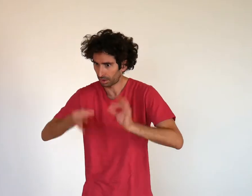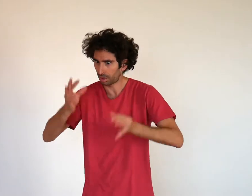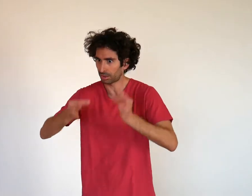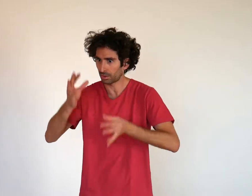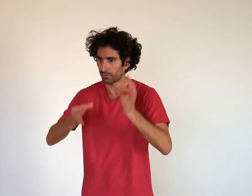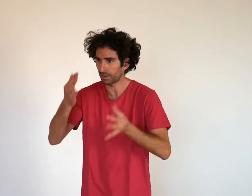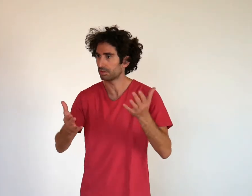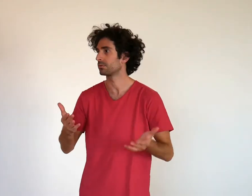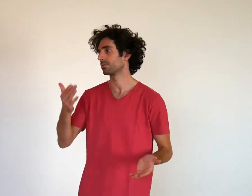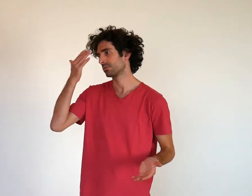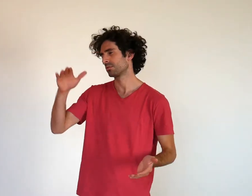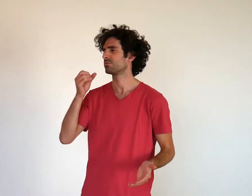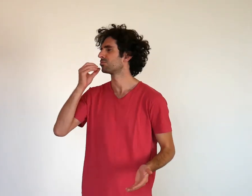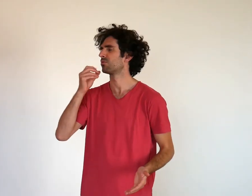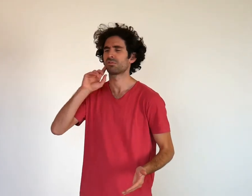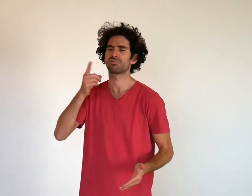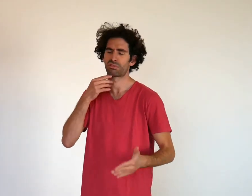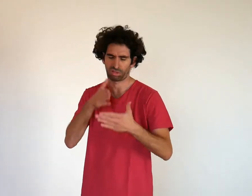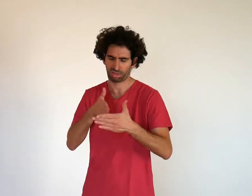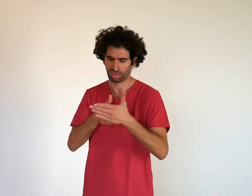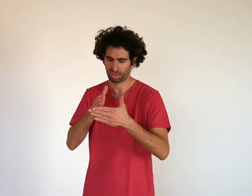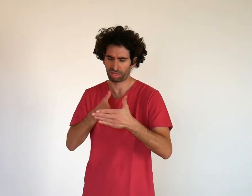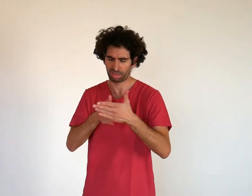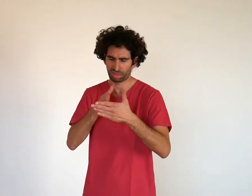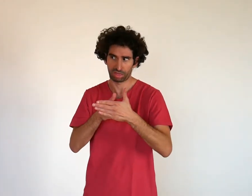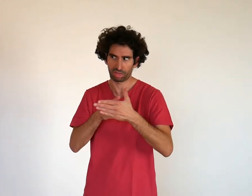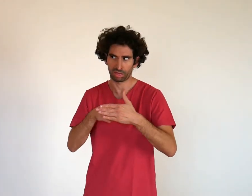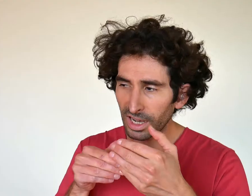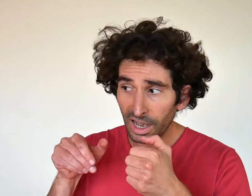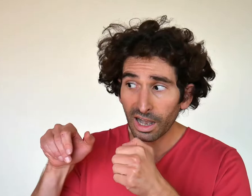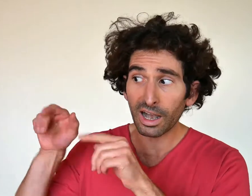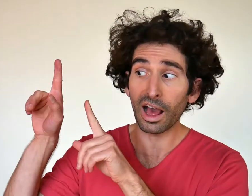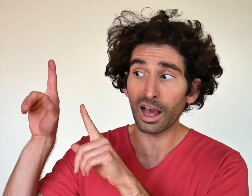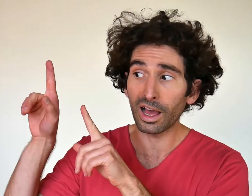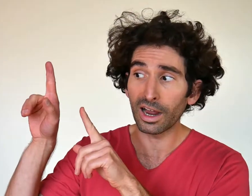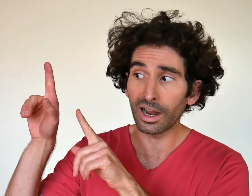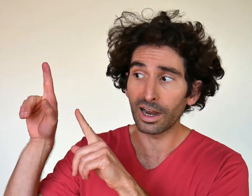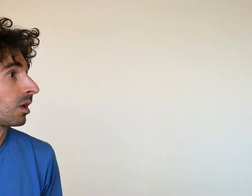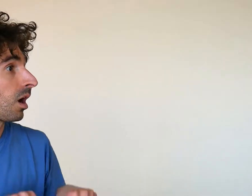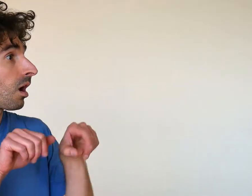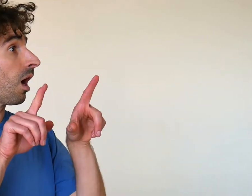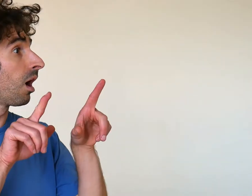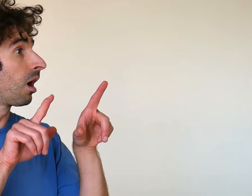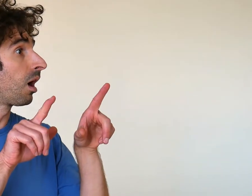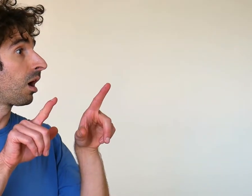pour échanger et découvrir. Tu sais que les sourds sont bloqués. Et là ! Et là ?